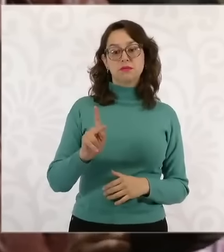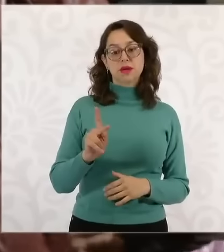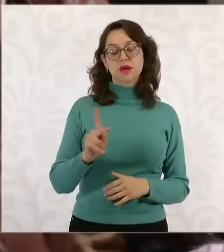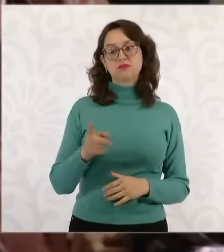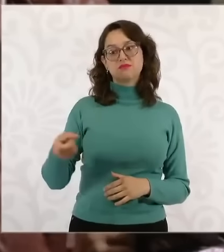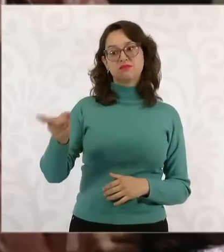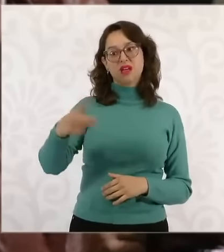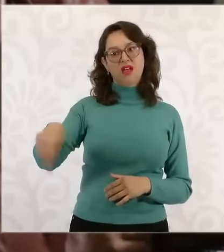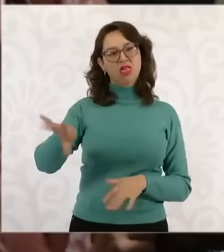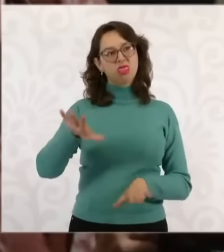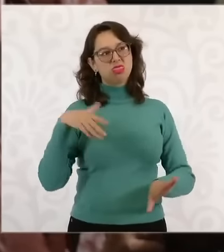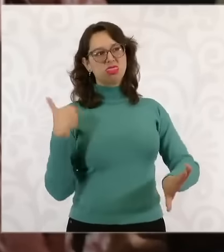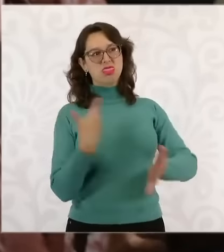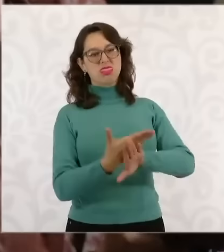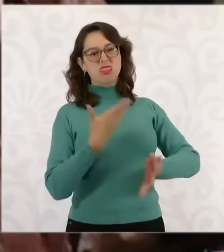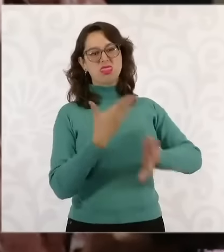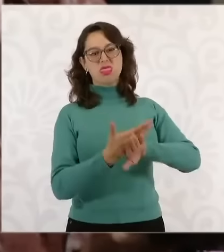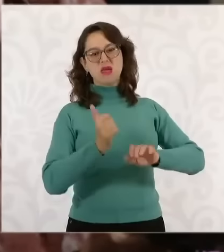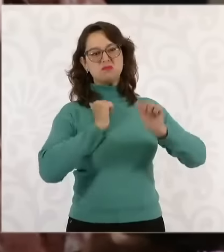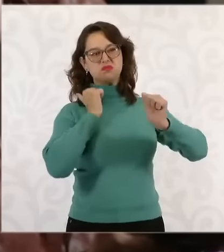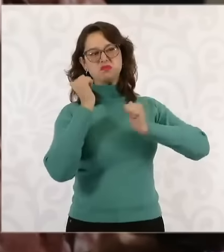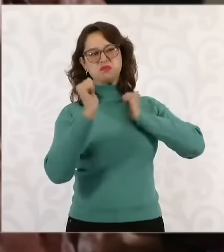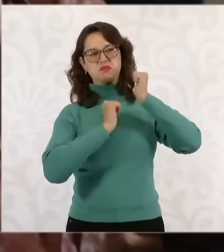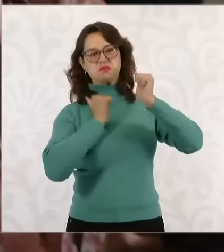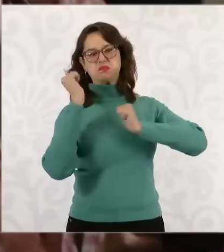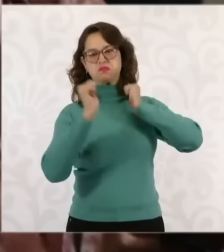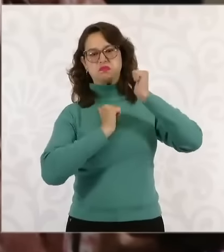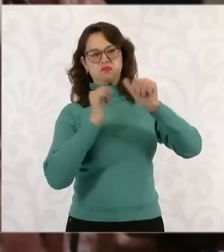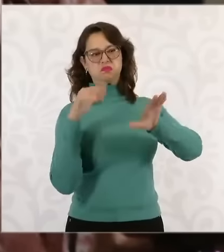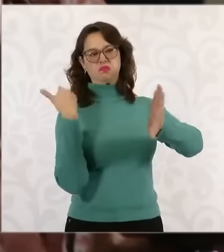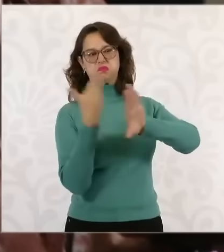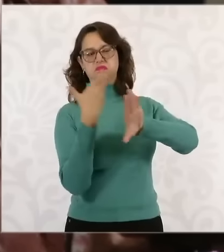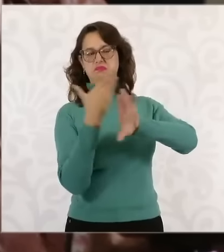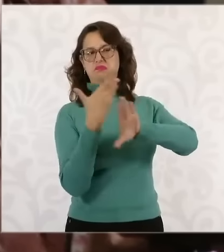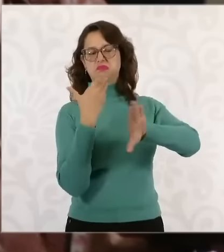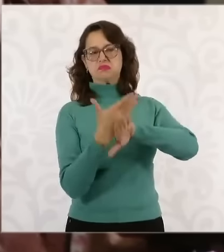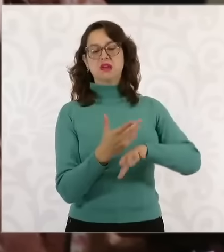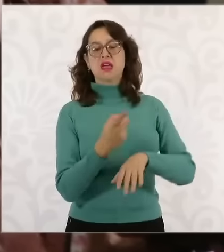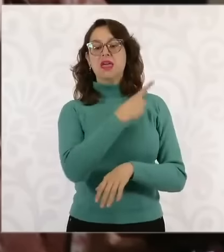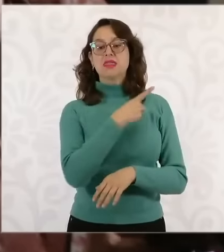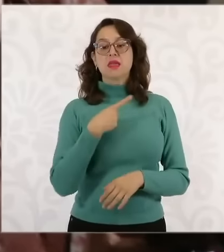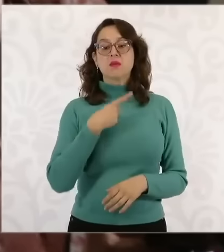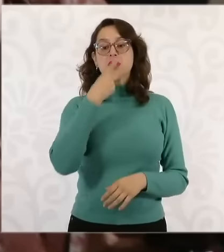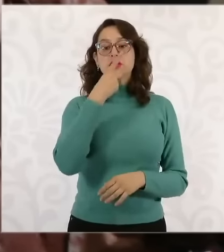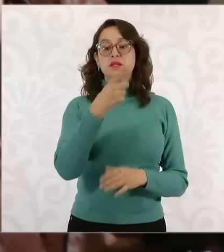oposición y y se tiene que mencionar porque, por ejemplo, eh el señor Rubén Moreira,